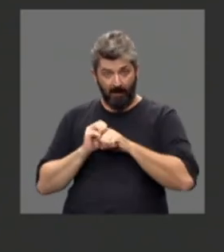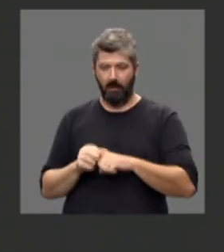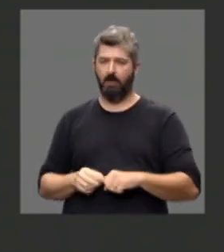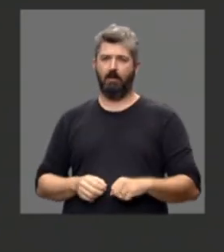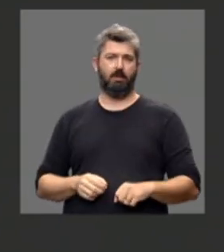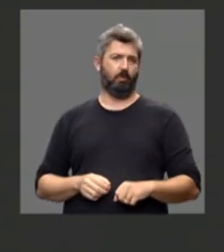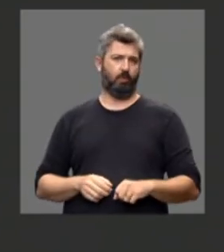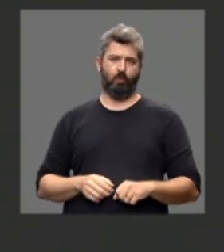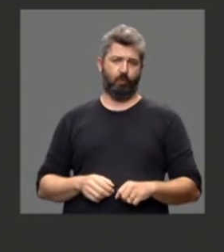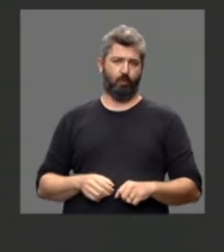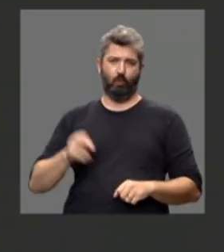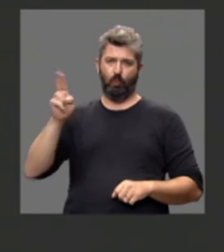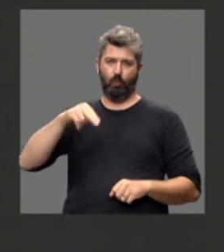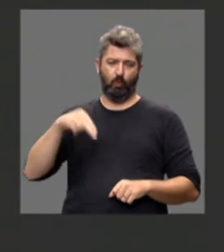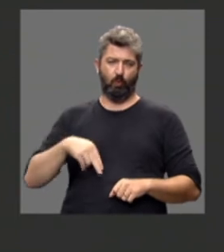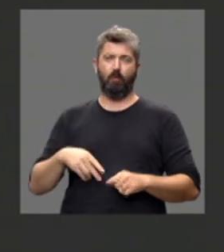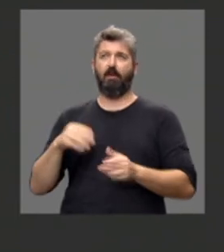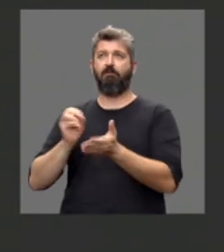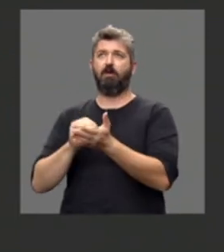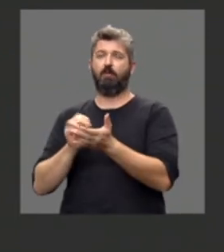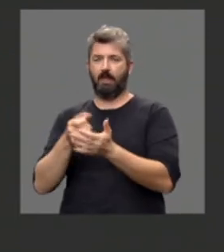ACHA MEDICAMENTOS NAS FARMÁCIAS POPULARES NEM DE